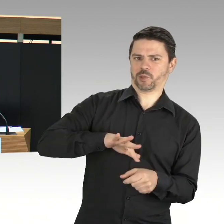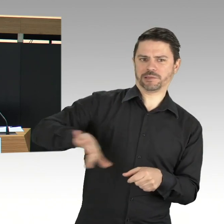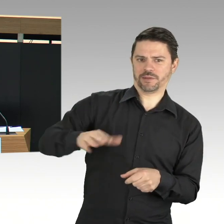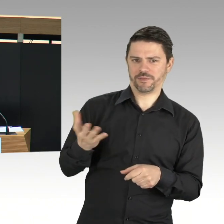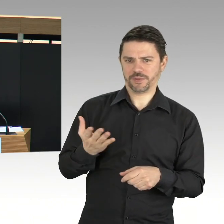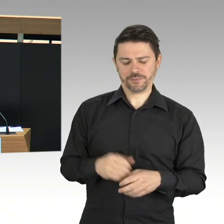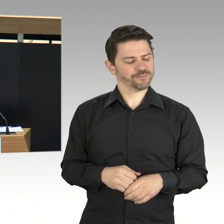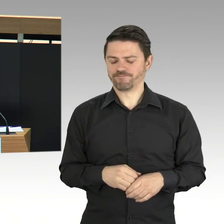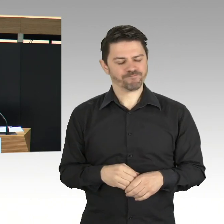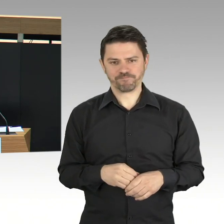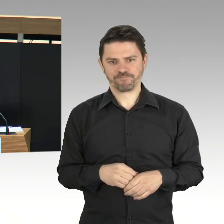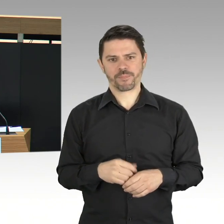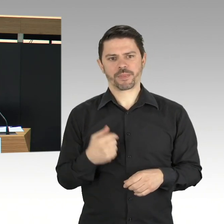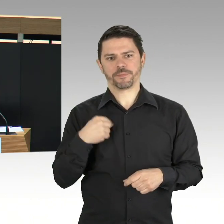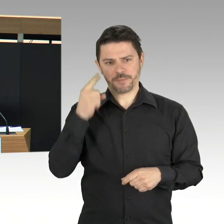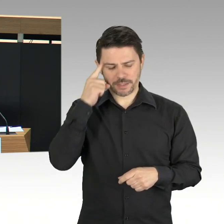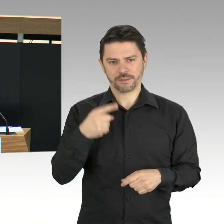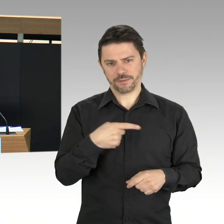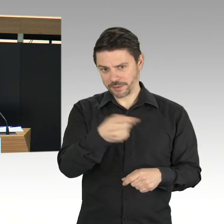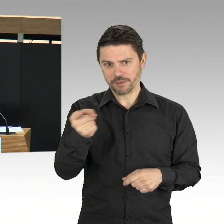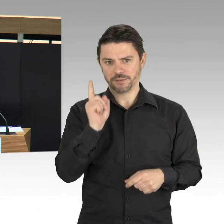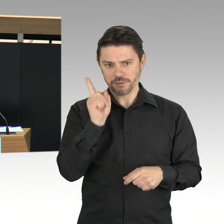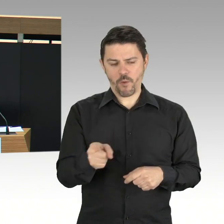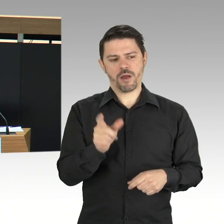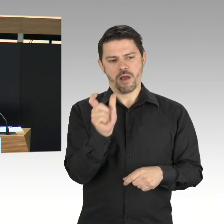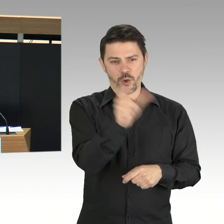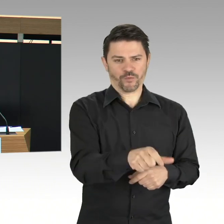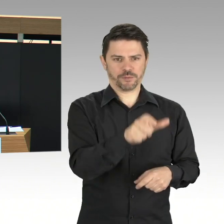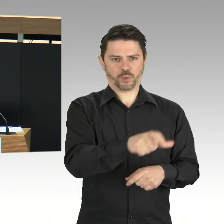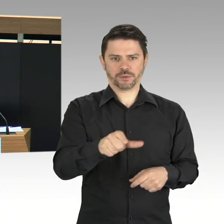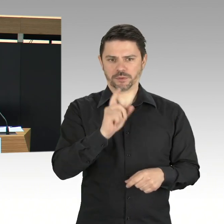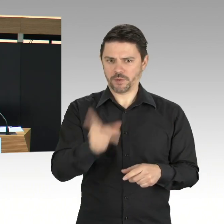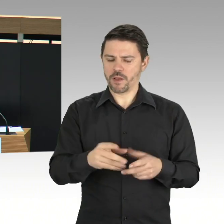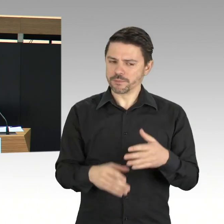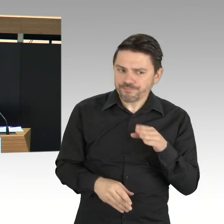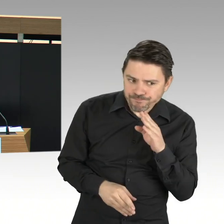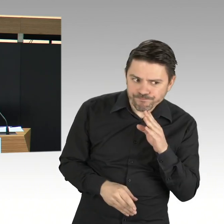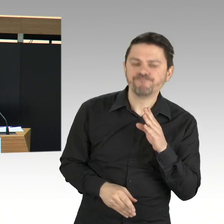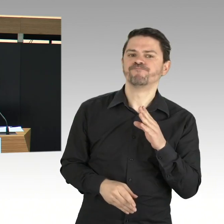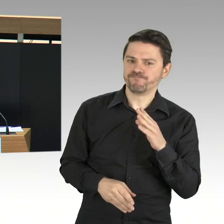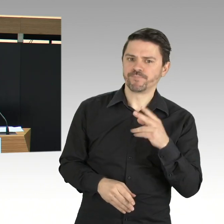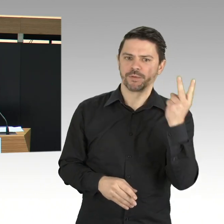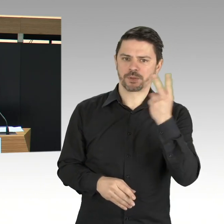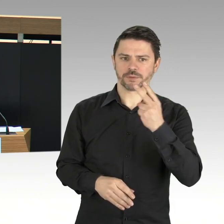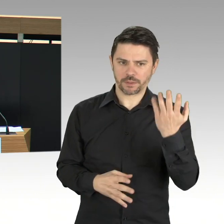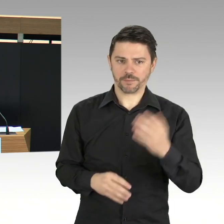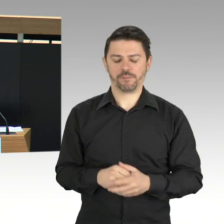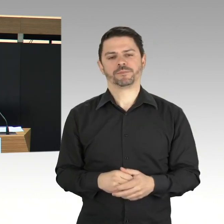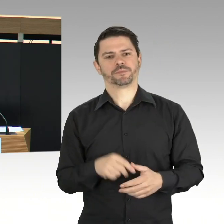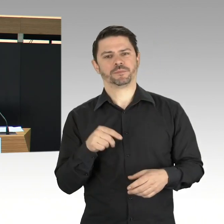dass direkt nach der nächsten Mieterhöhung sie sich ihre Wohnung nicht mehr leisten kann, sie hatte direkt beim Mietspiegel 2019 eine Mieterhöhung bekommen,